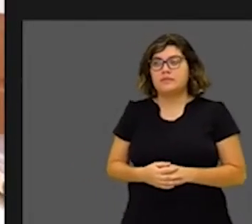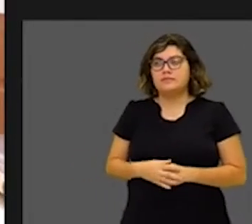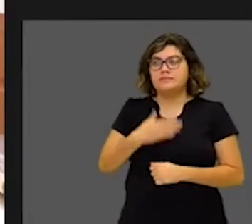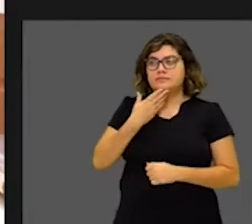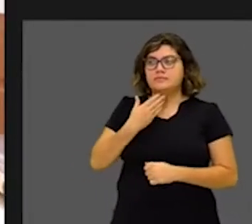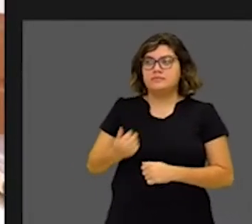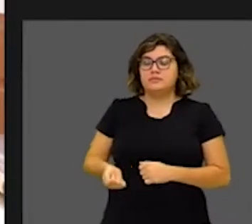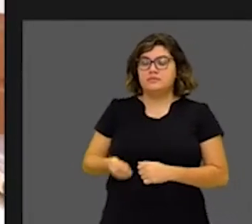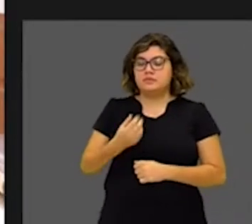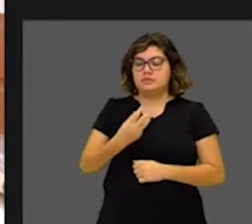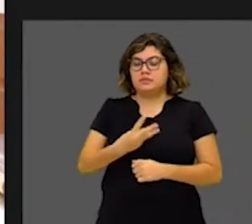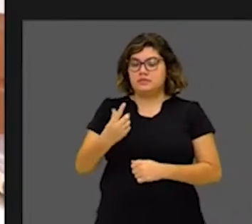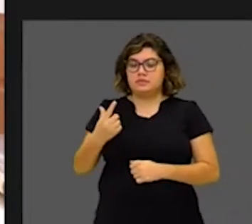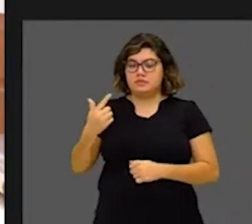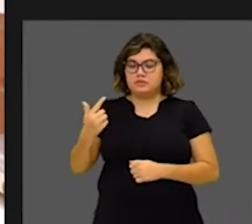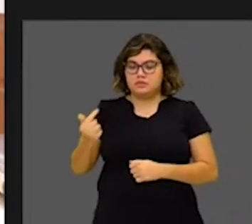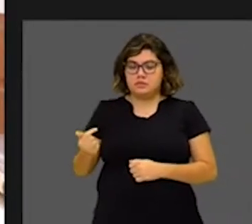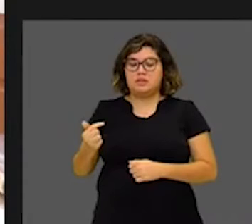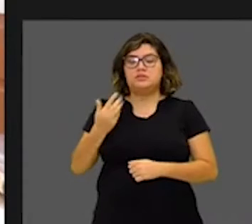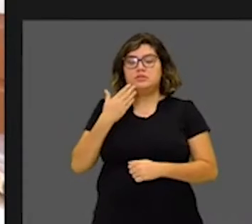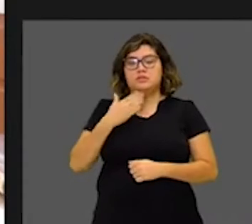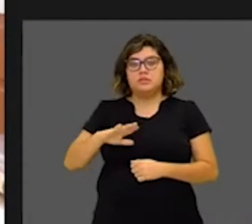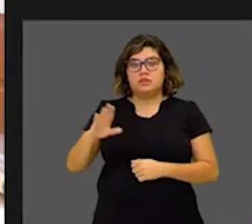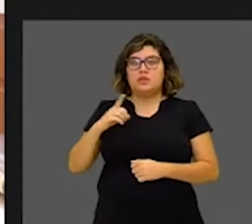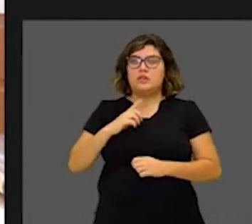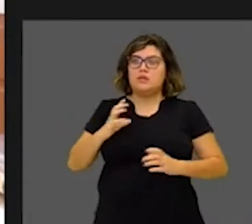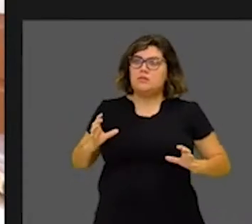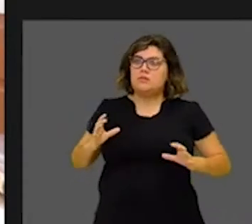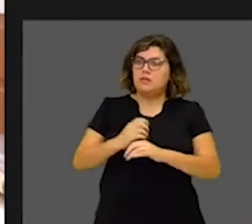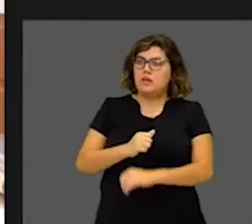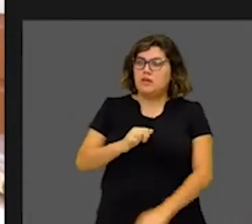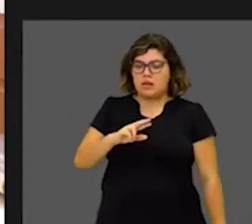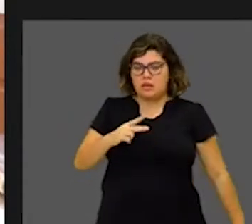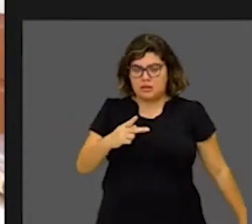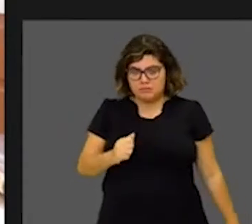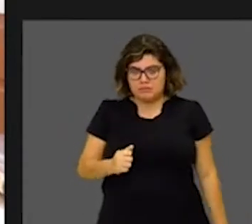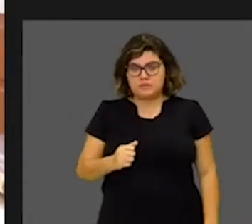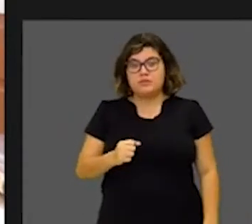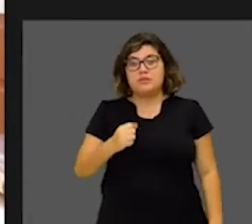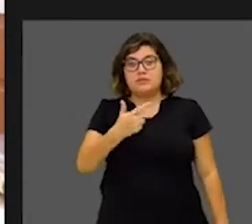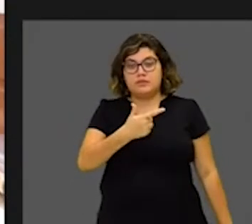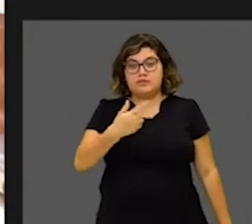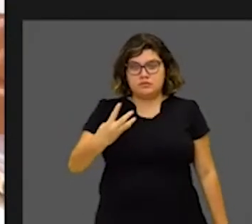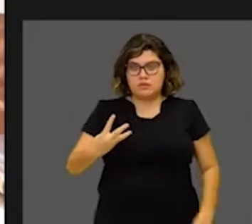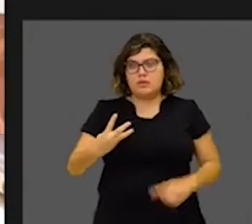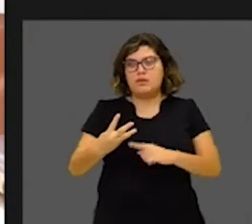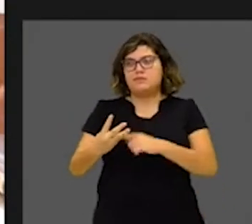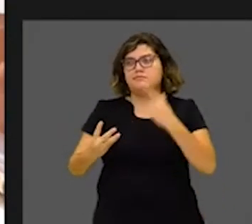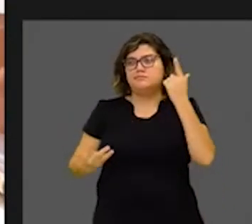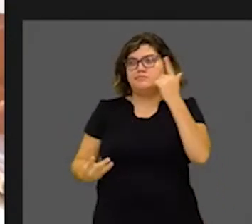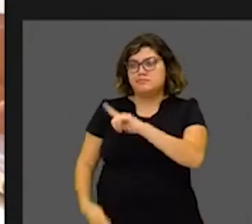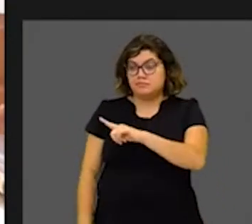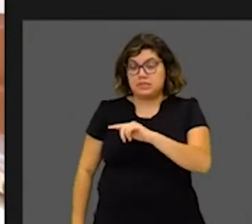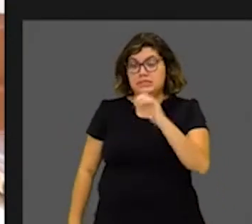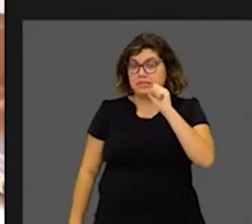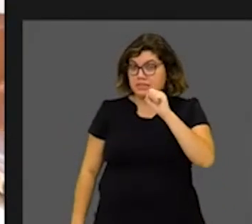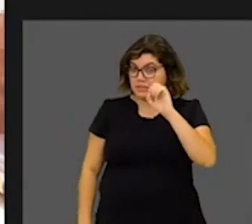candidaturas coletivos foram levantadas pela raça 24 foram feitos que a gente pensa em esses números